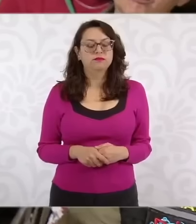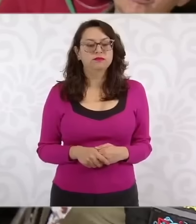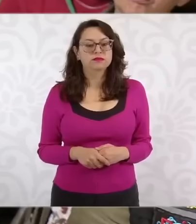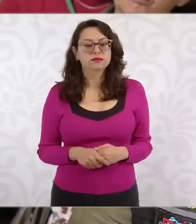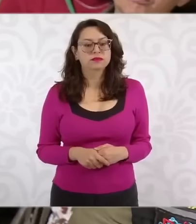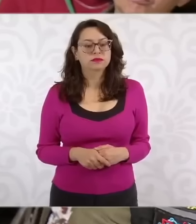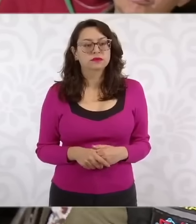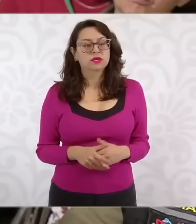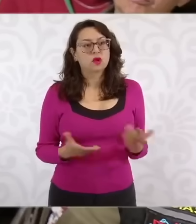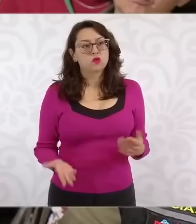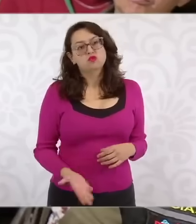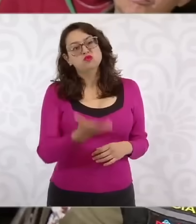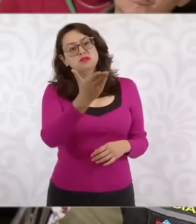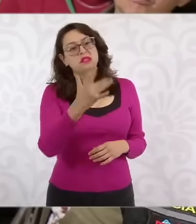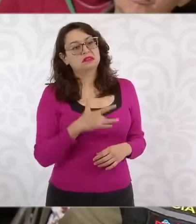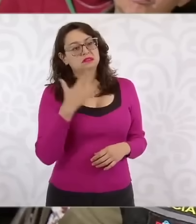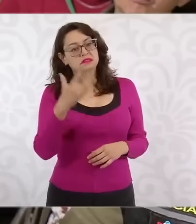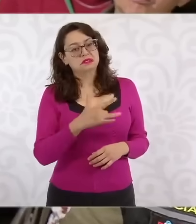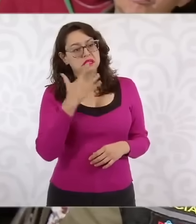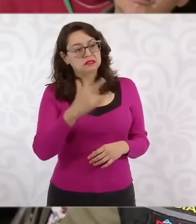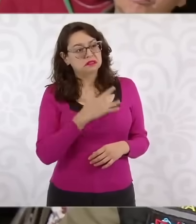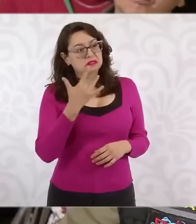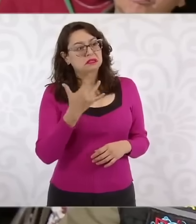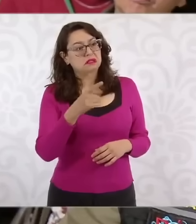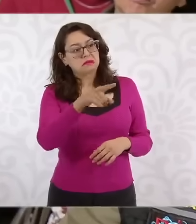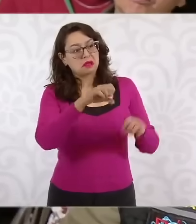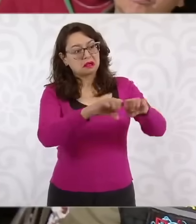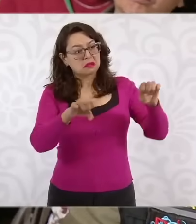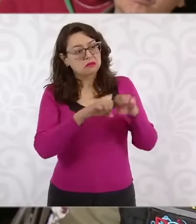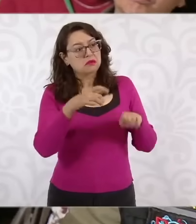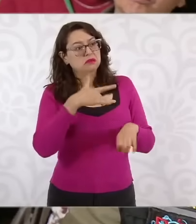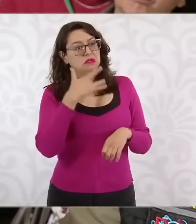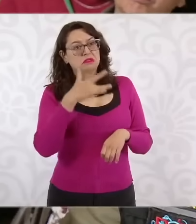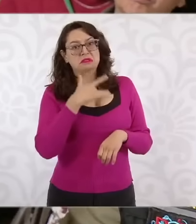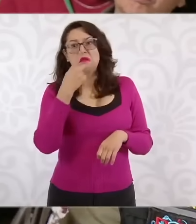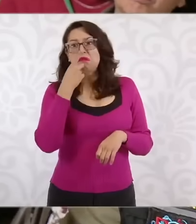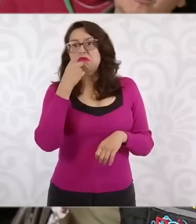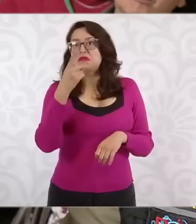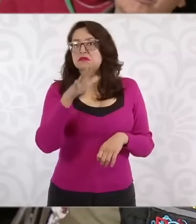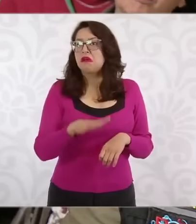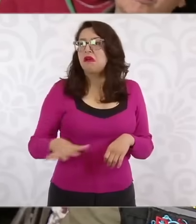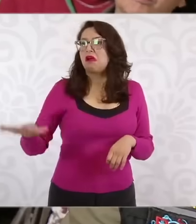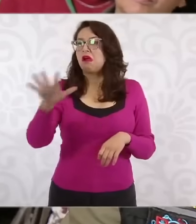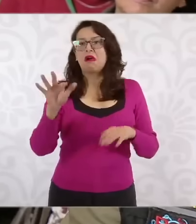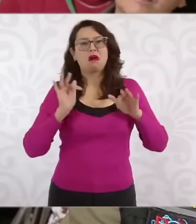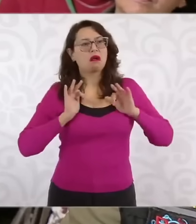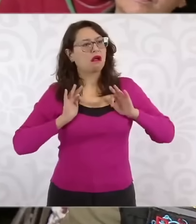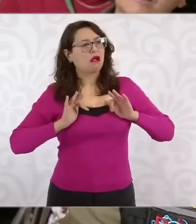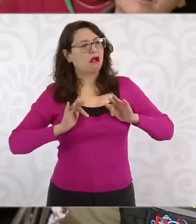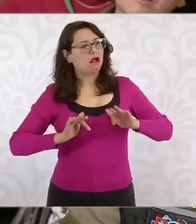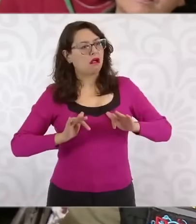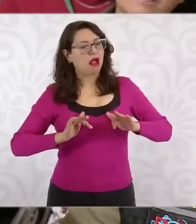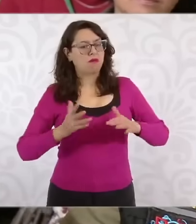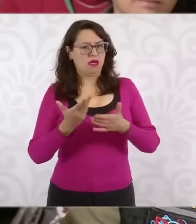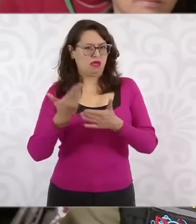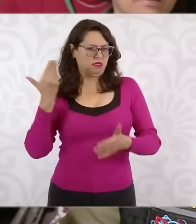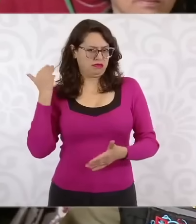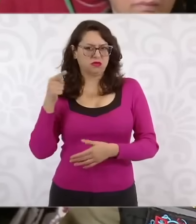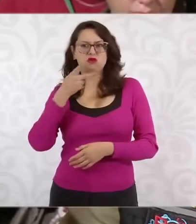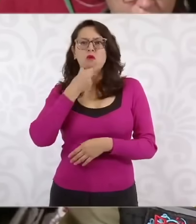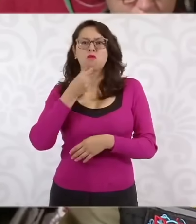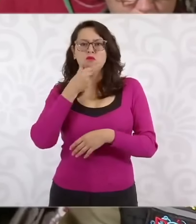y hoy el gabinete que se volvió después de lo de la captura y este y muerte de esta persona